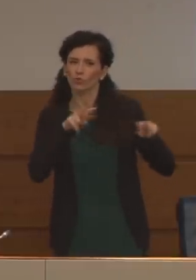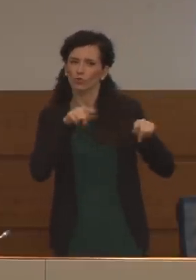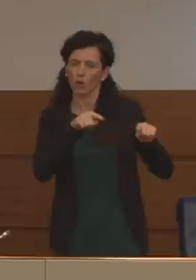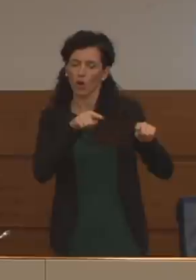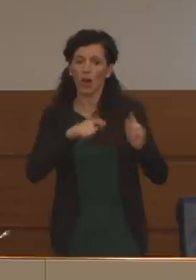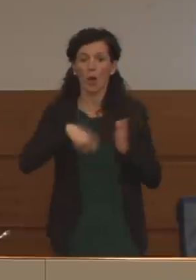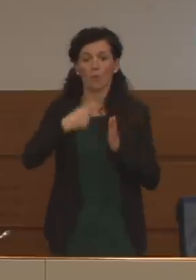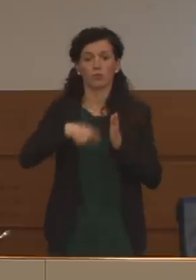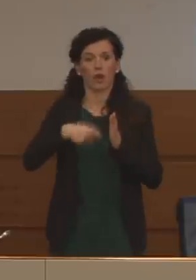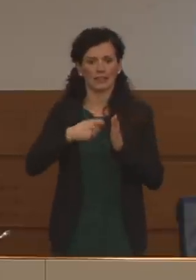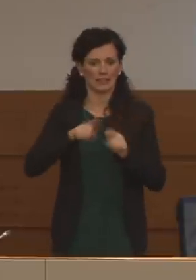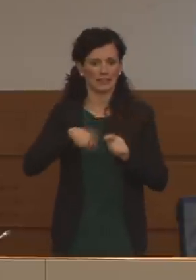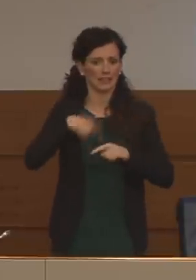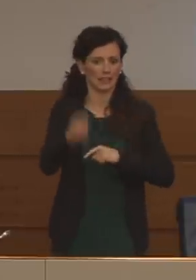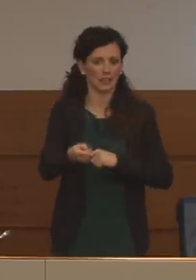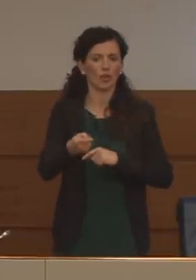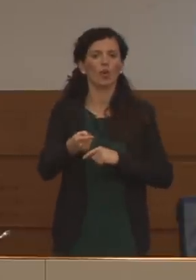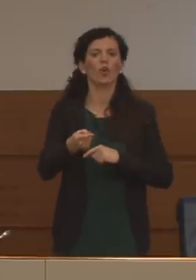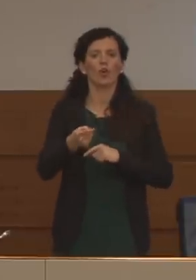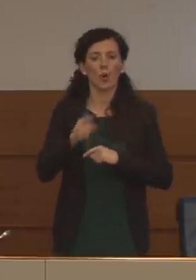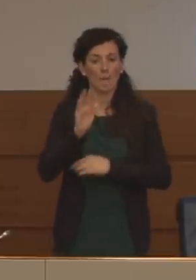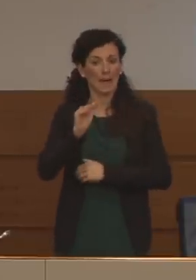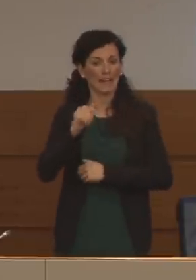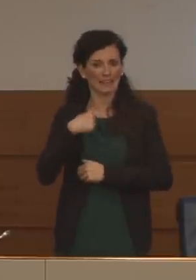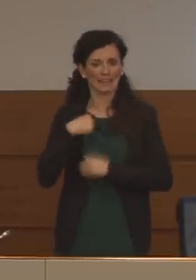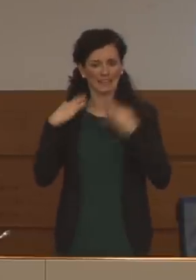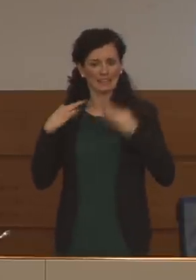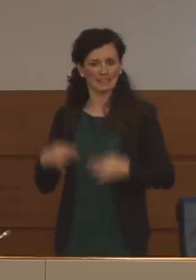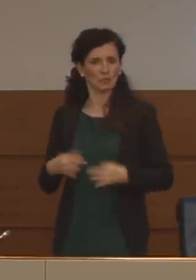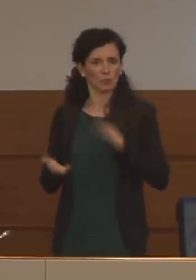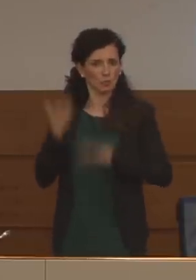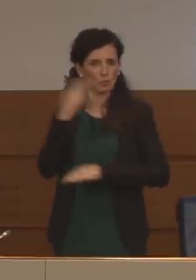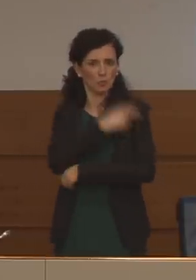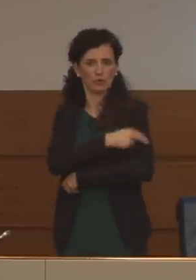il prossimo sarà martedì, avremo un analisi più puntuale e forse riusciremo ad avere